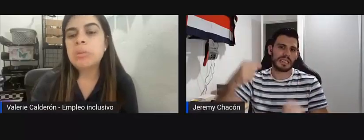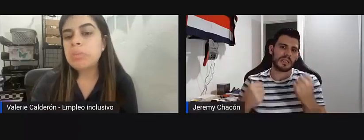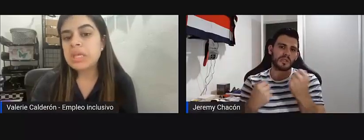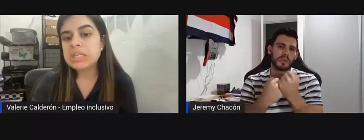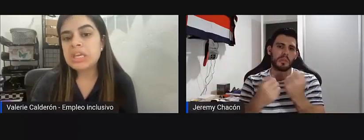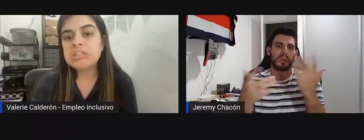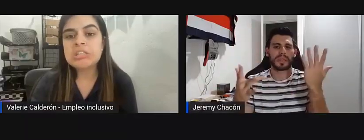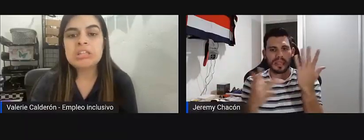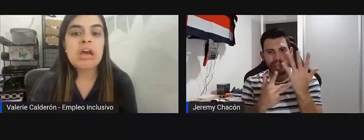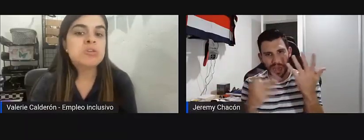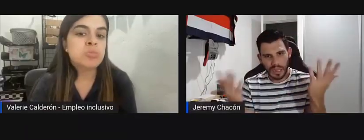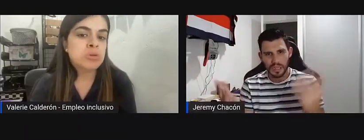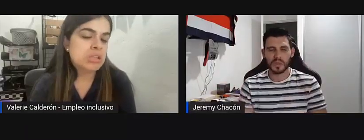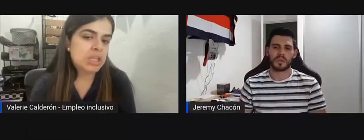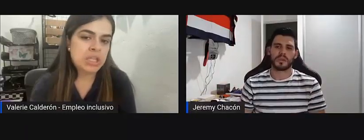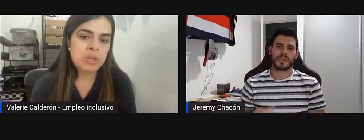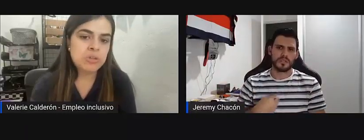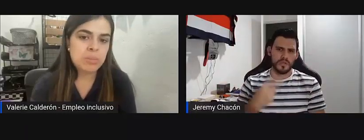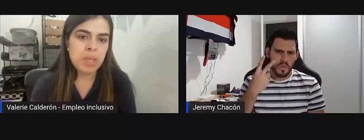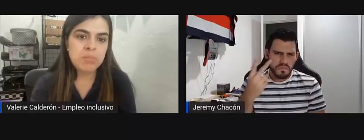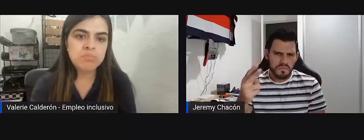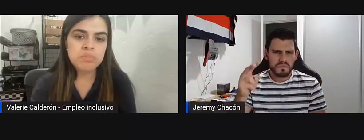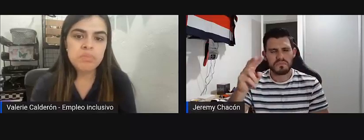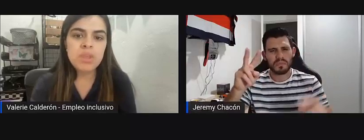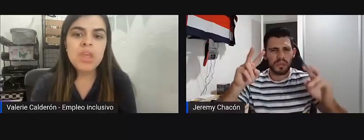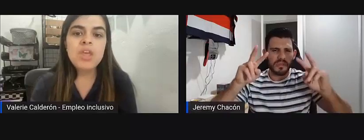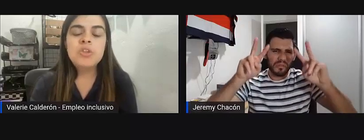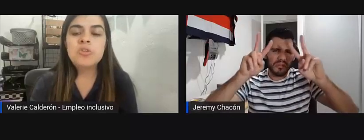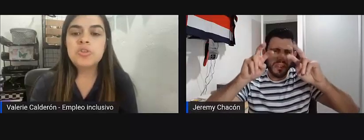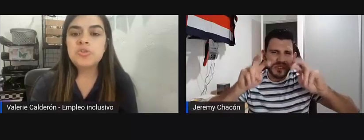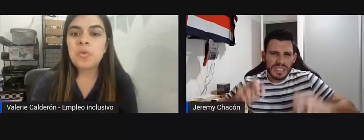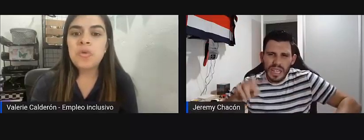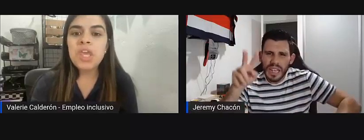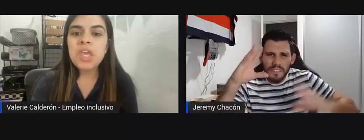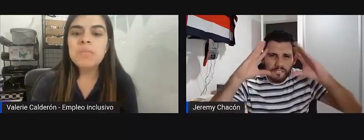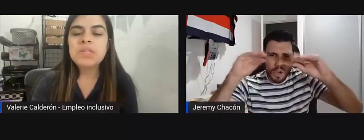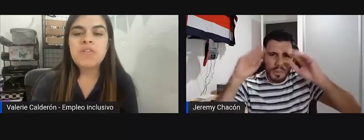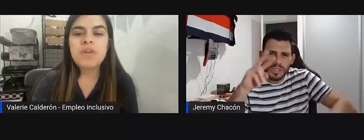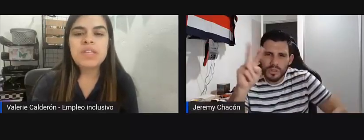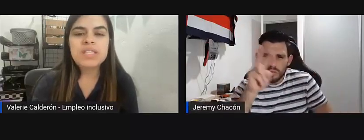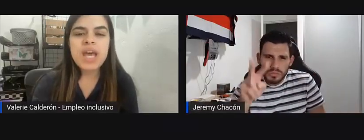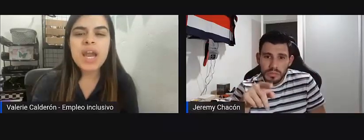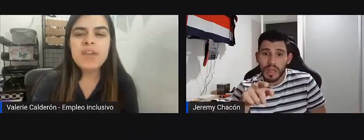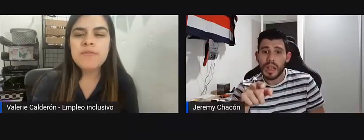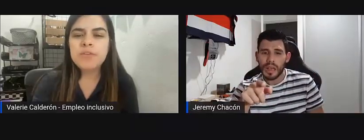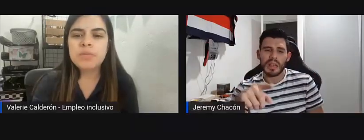una empresa que necesitaba soporte técnico también entonces yo vi empecé a revisar la